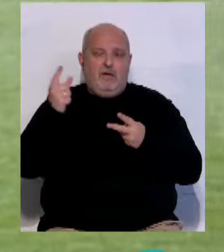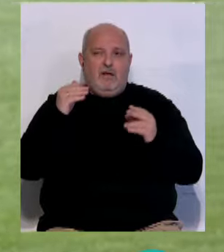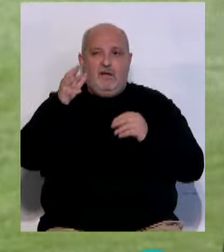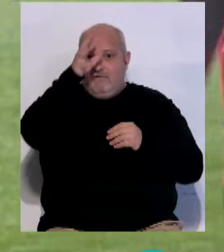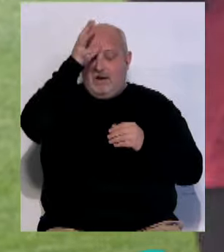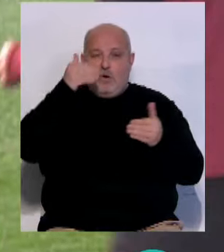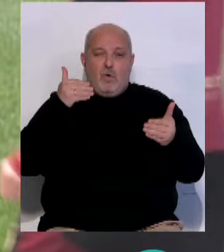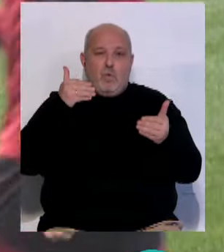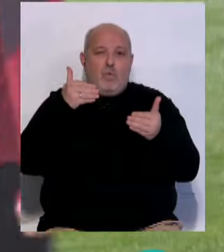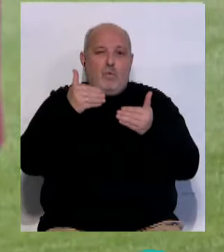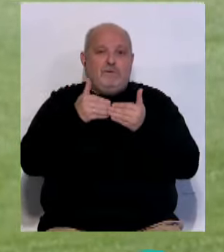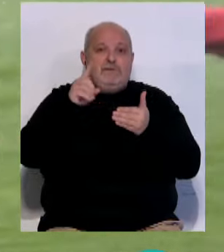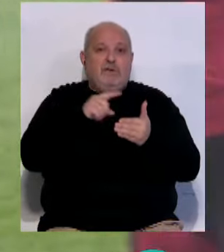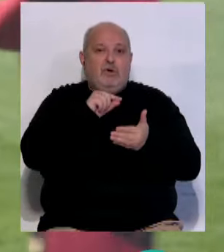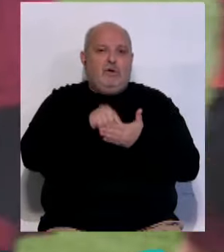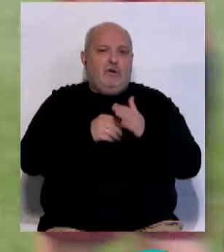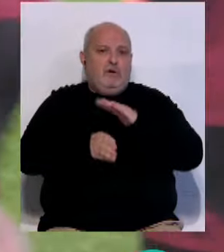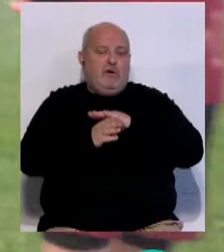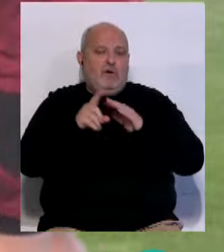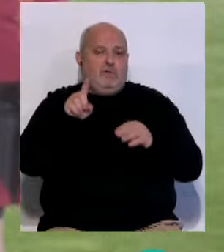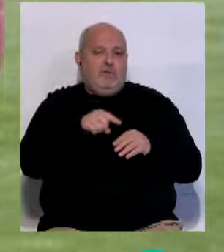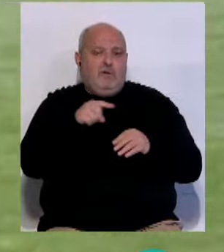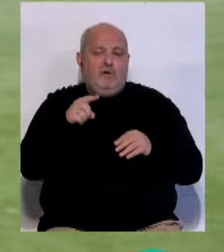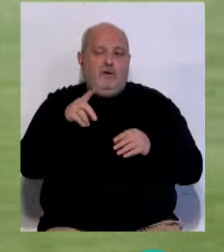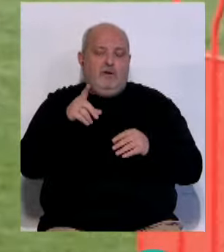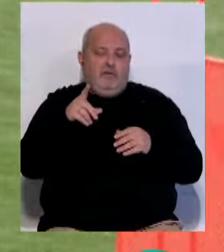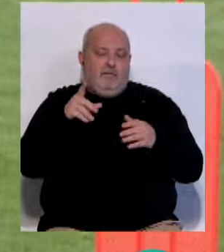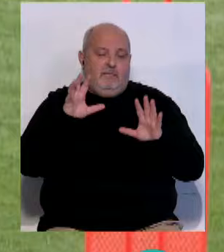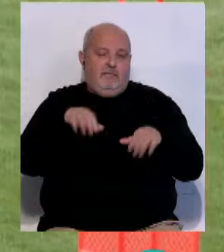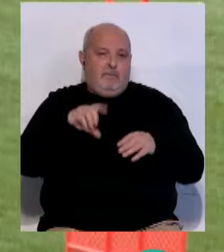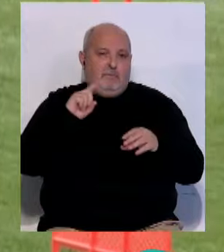el último día pendiente de si iba a continuar o no formando parte de la primera plantilla